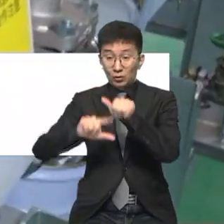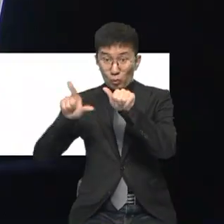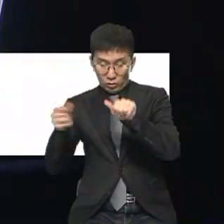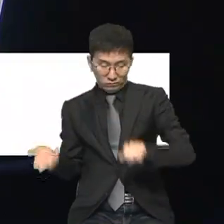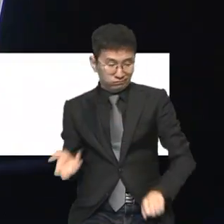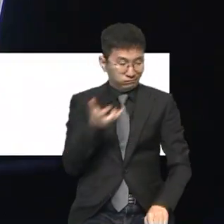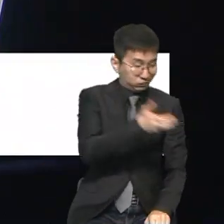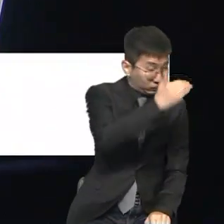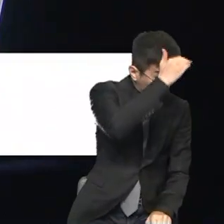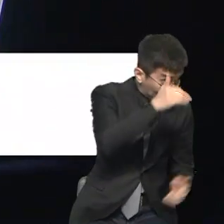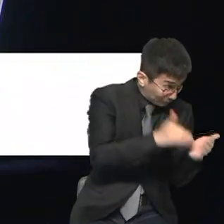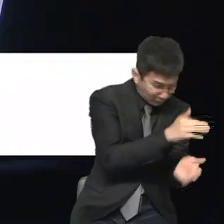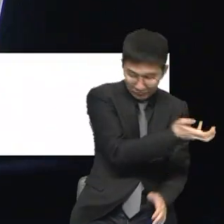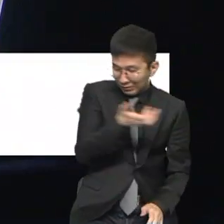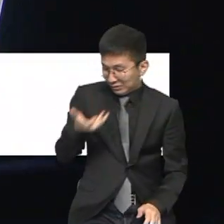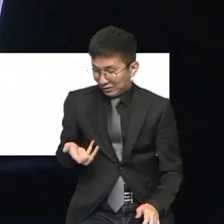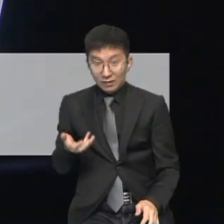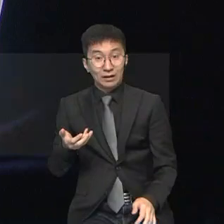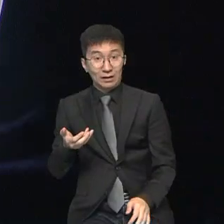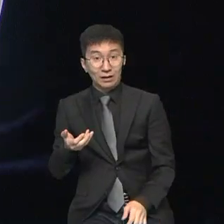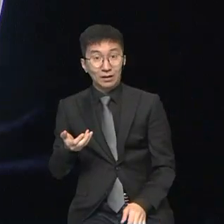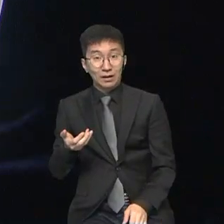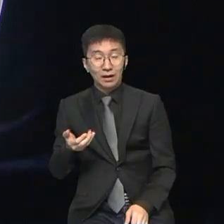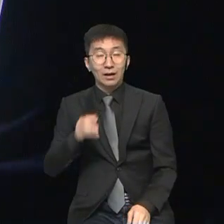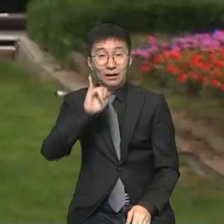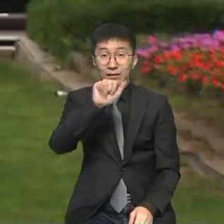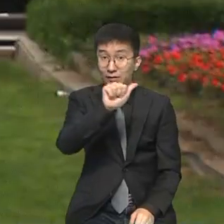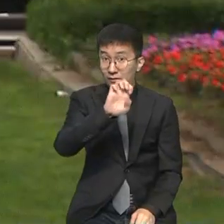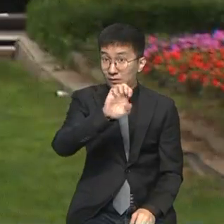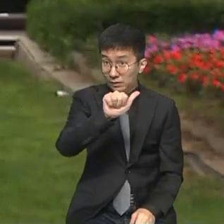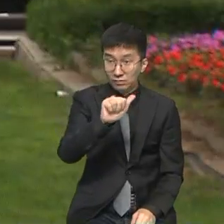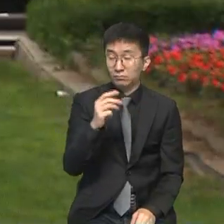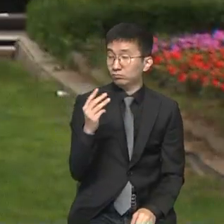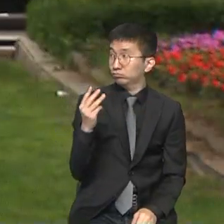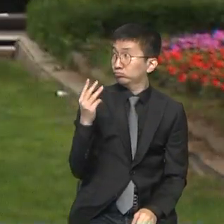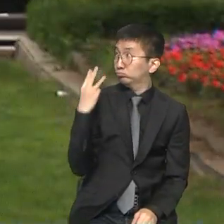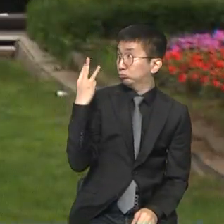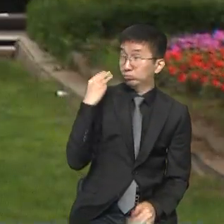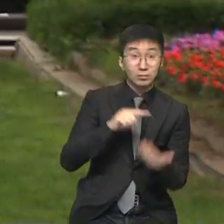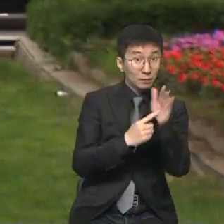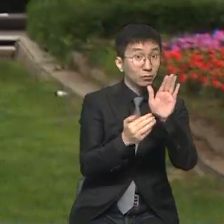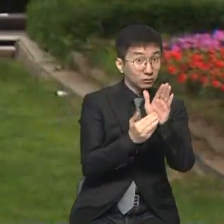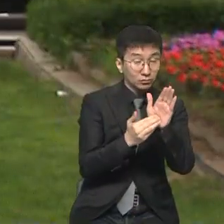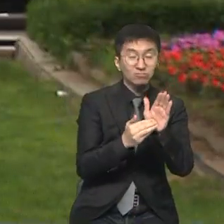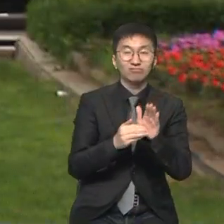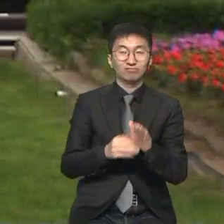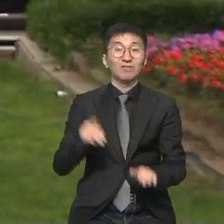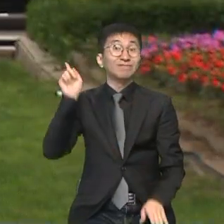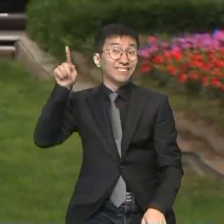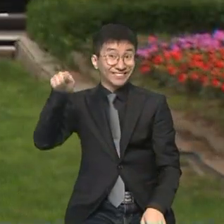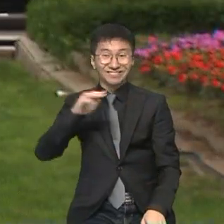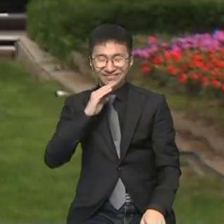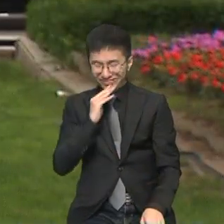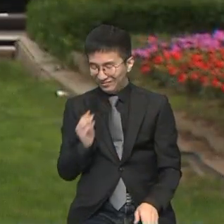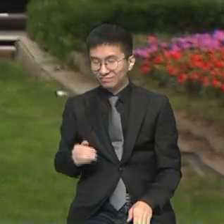IAEA 보고서가 발표된 지 사흘 만인데 정부는 2021년 8월부터 한국원자력기술원